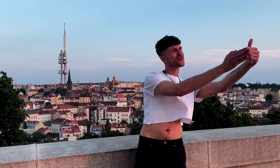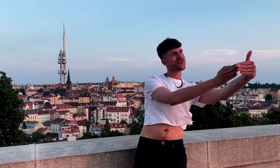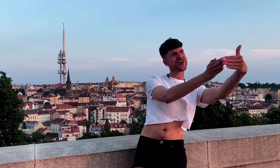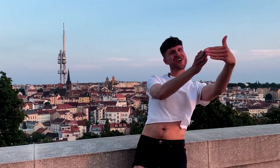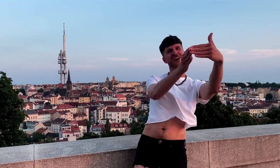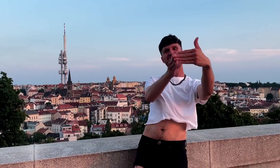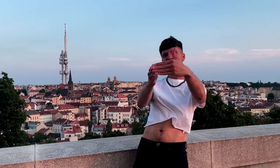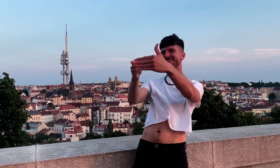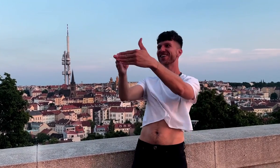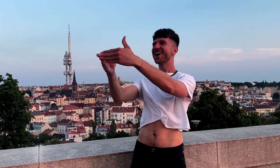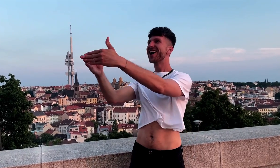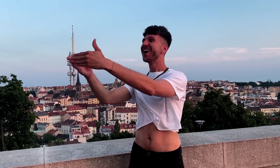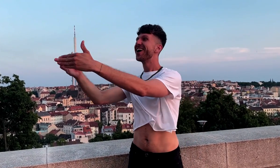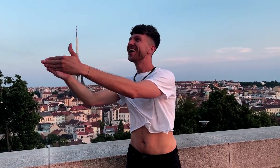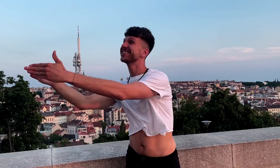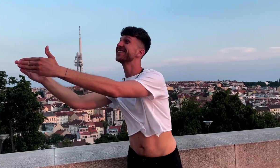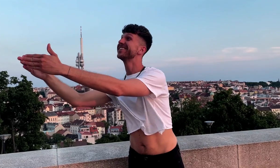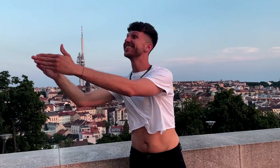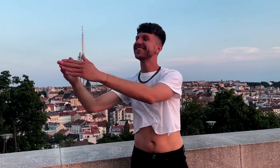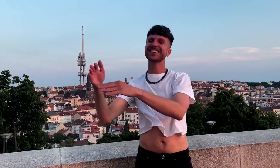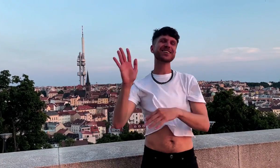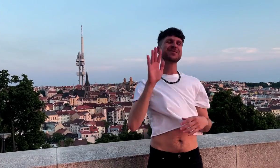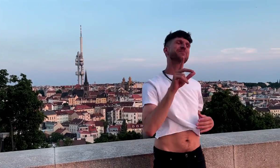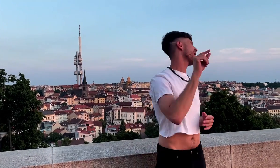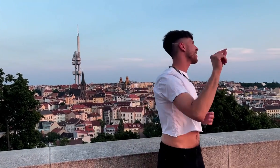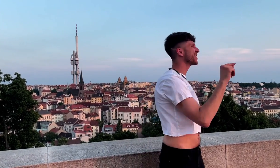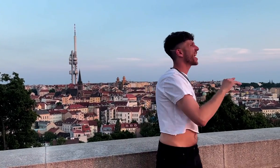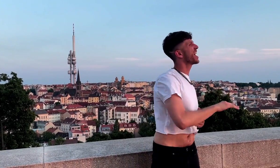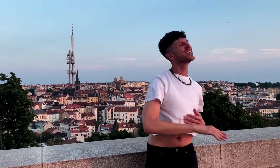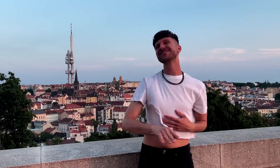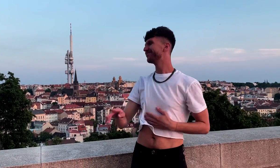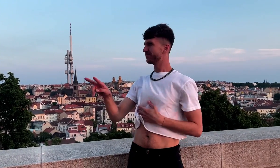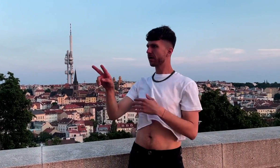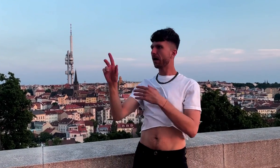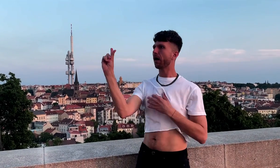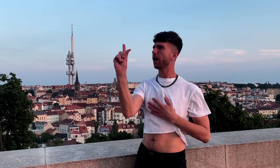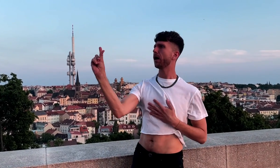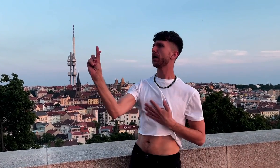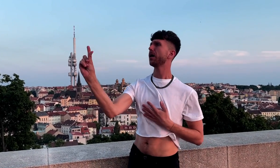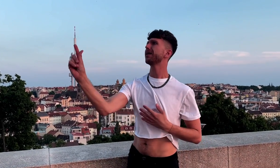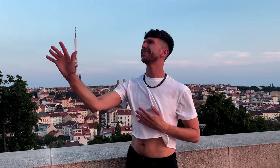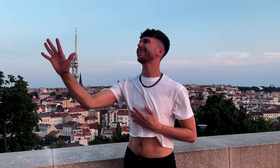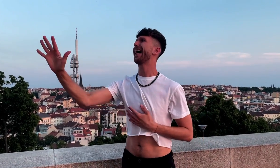Čekáš na tu správnou loď? Která to je? Neodpluješ? Odpluje bez tebe.